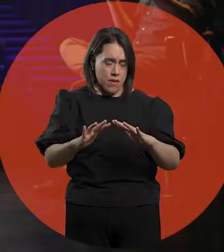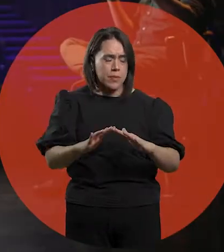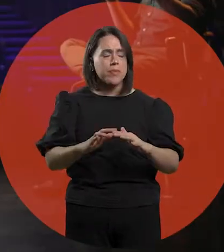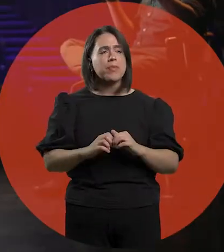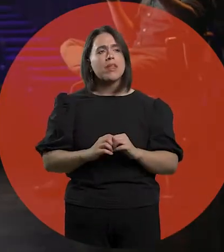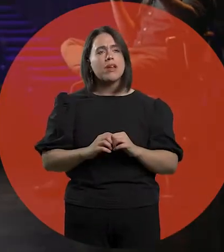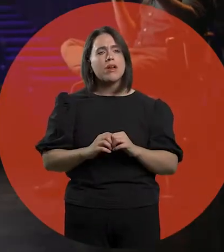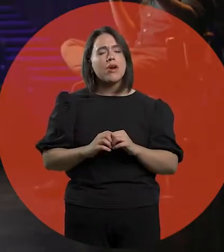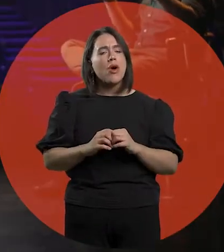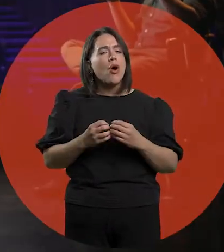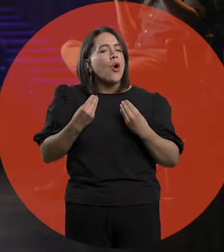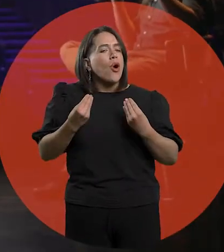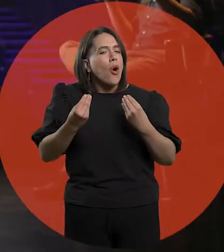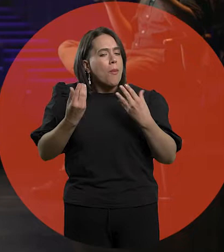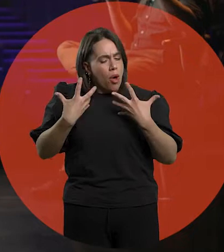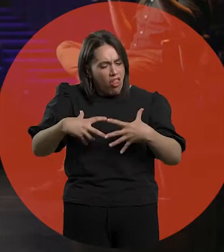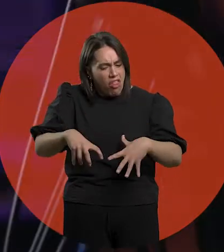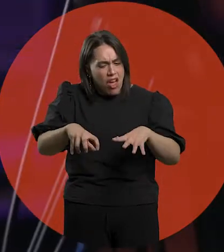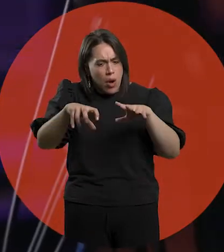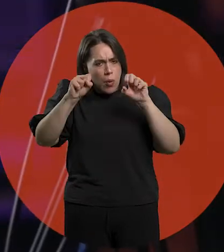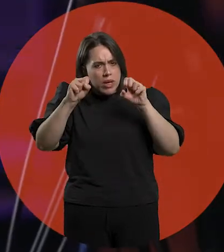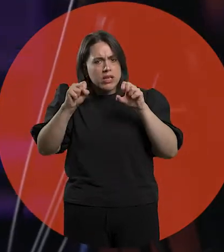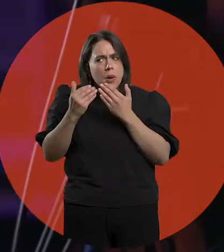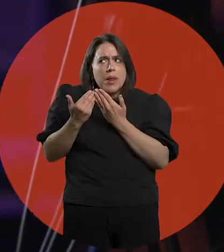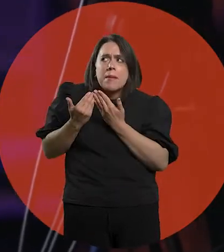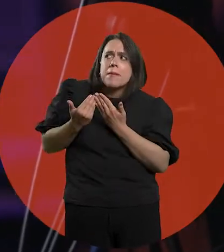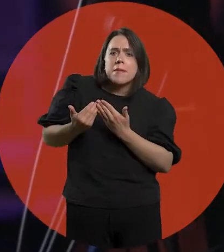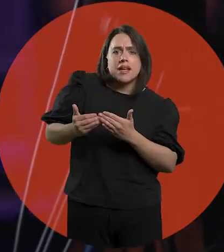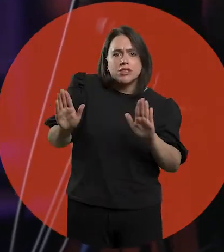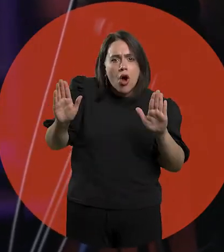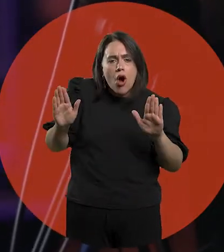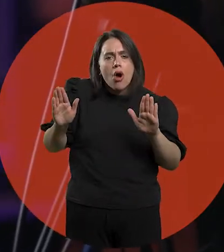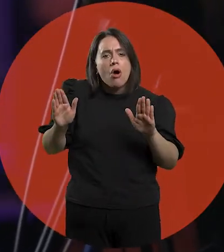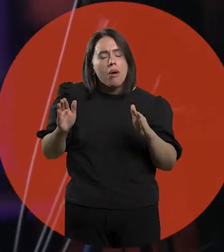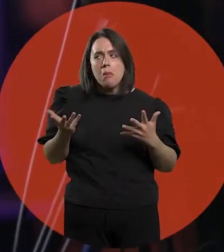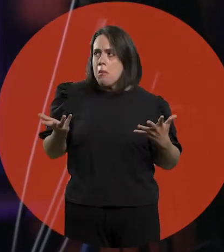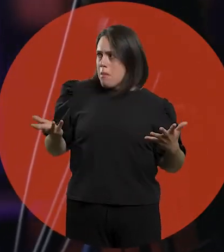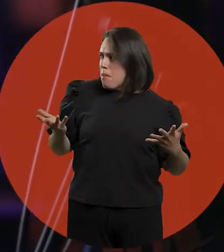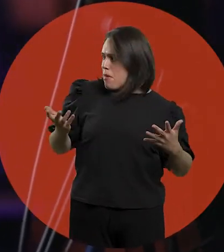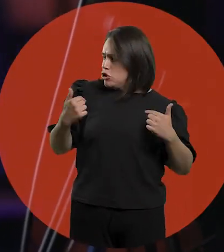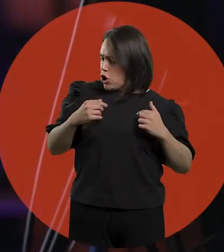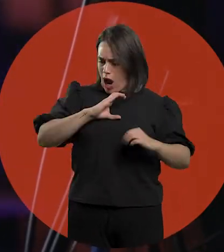¿Cómo fue ese proceso de darte cuenta y cuándo empezó? De darte cuenta que: "Opa, tengo estas características".